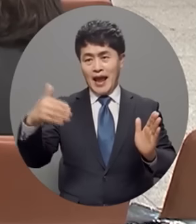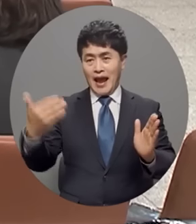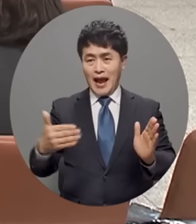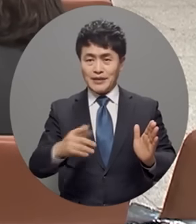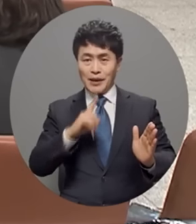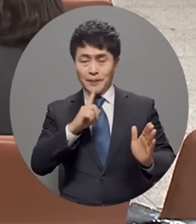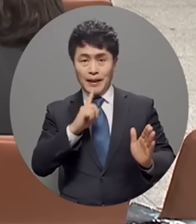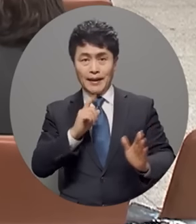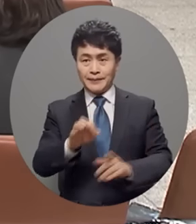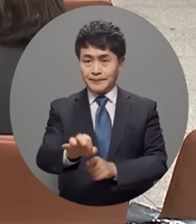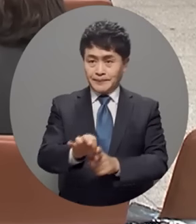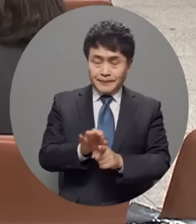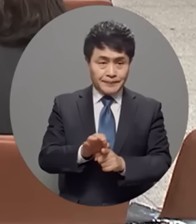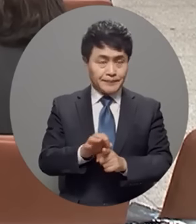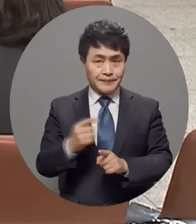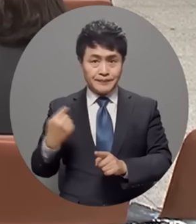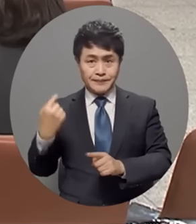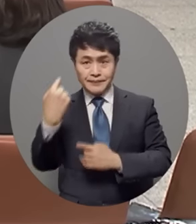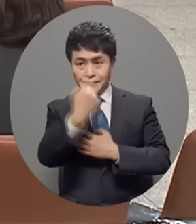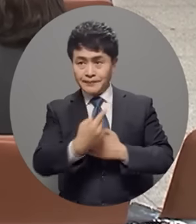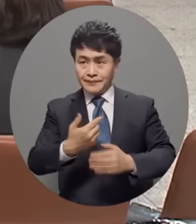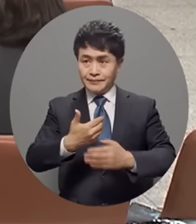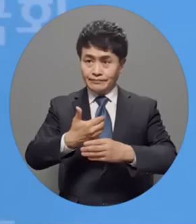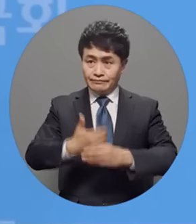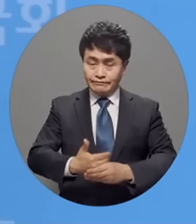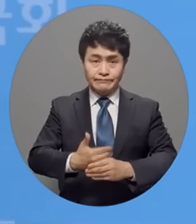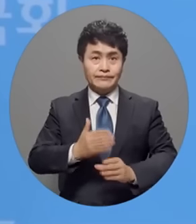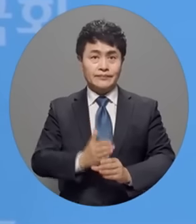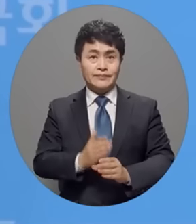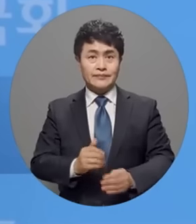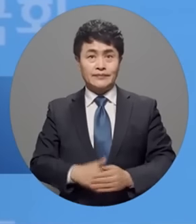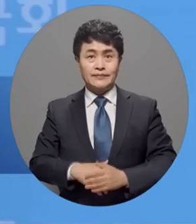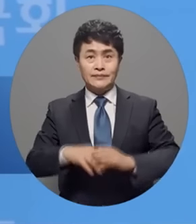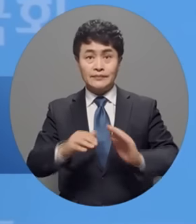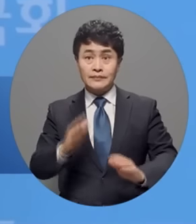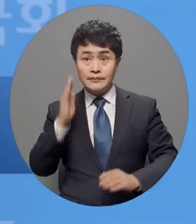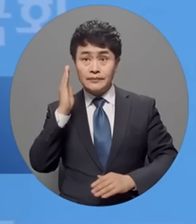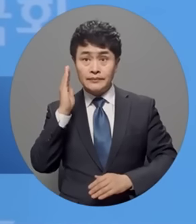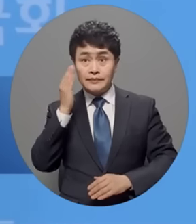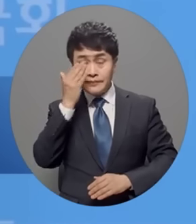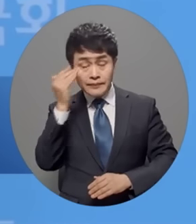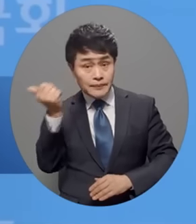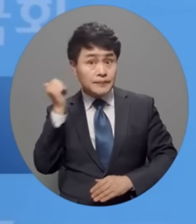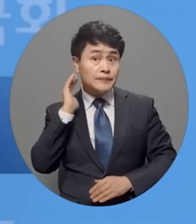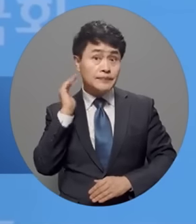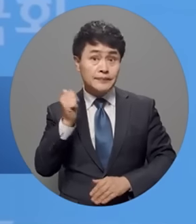대통령실과 민주당 모두 아직은 언급을 자제하며 신중한 모습을 보이고 있습니다.